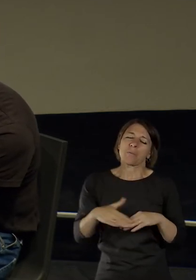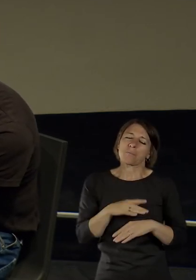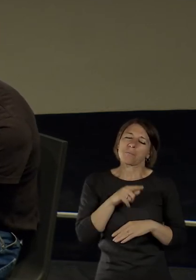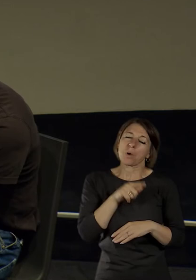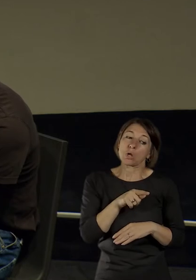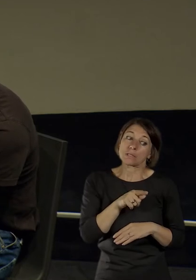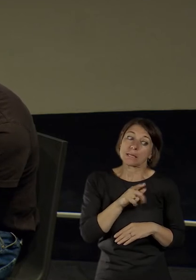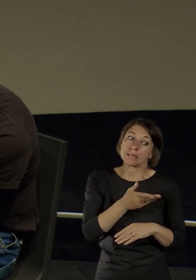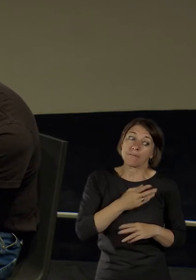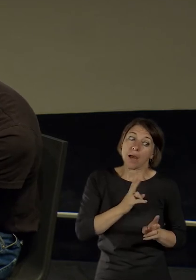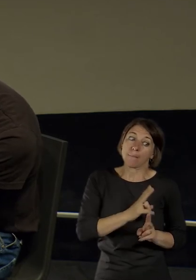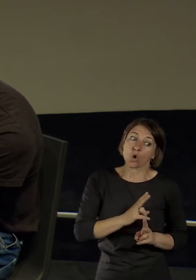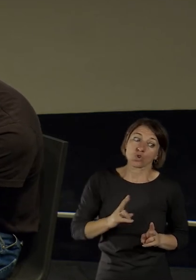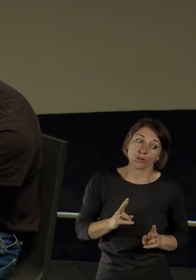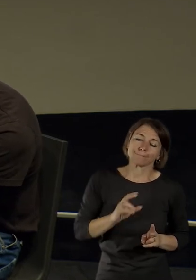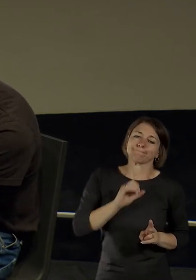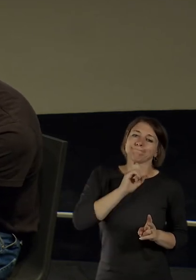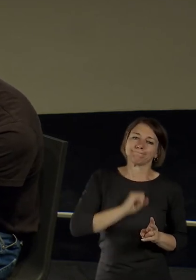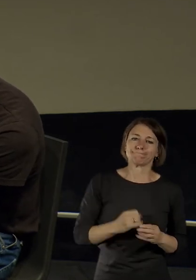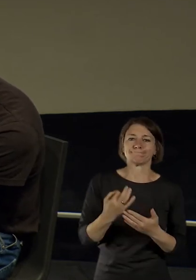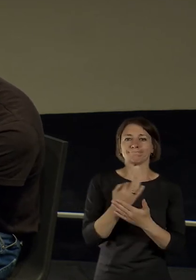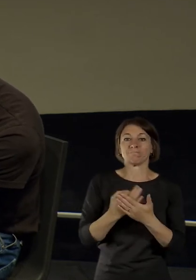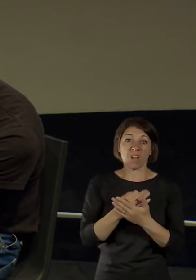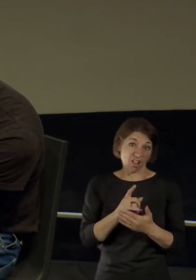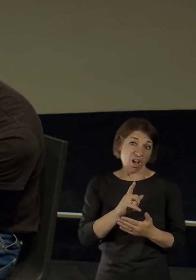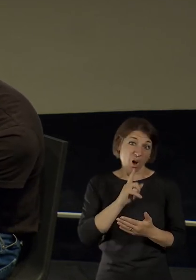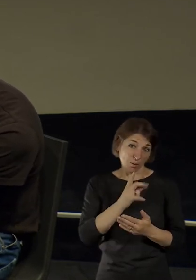Což je vlastně to nepříjemné, že ten úsudek může být skutečně náš subjektivní.